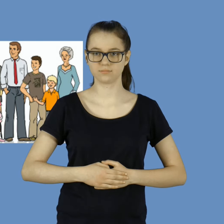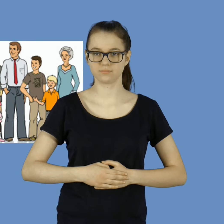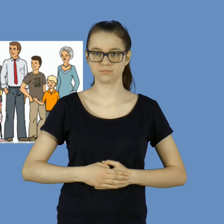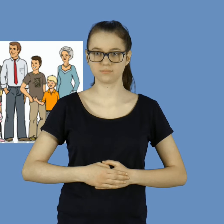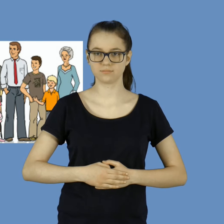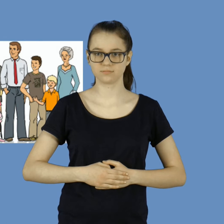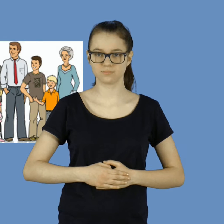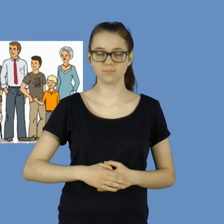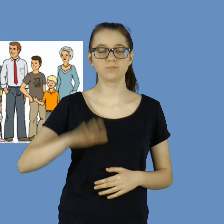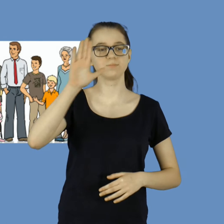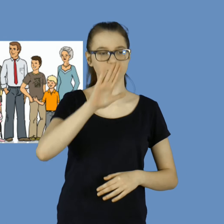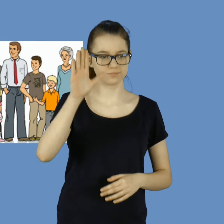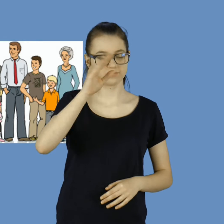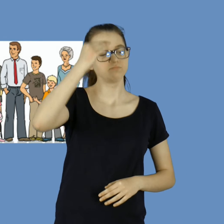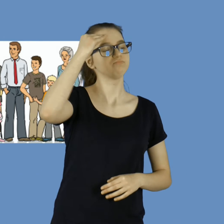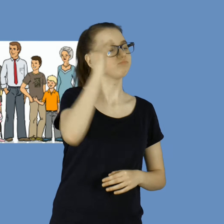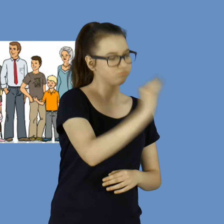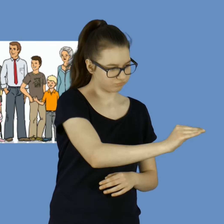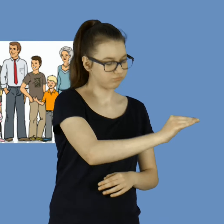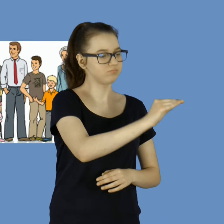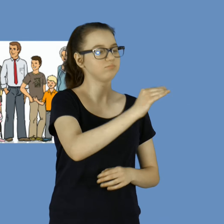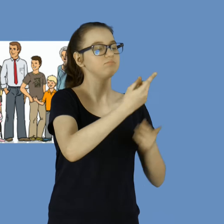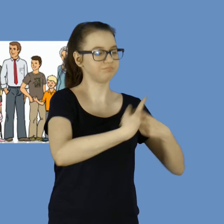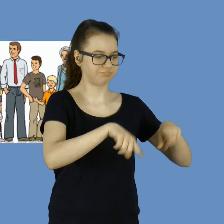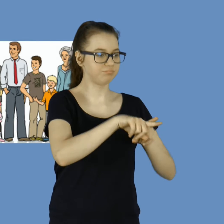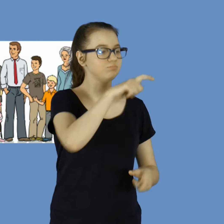Bóg dał Mojżeszowi zadanie do wykonania (musi rozmawiać z faraonem).